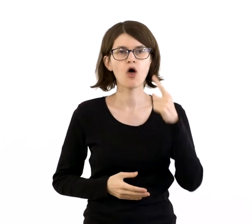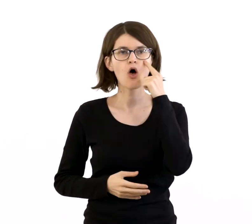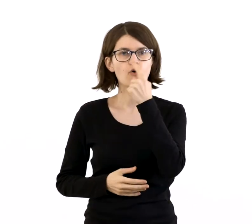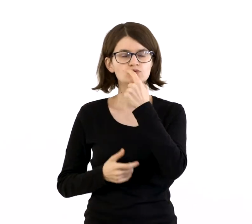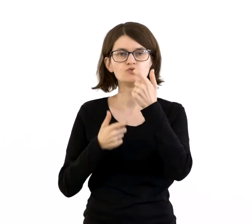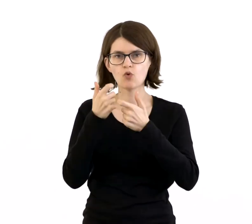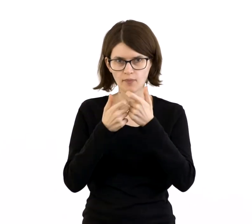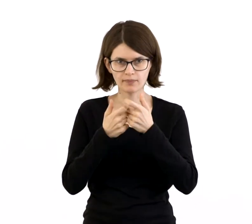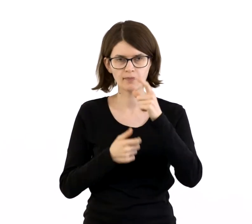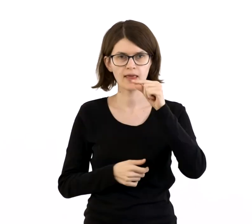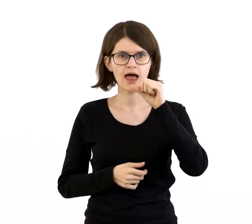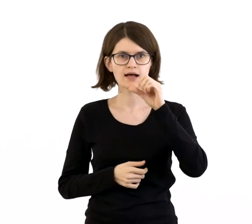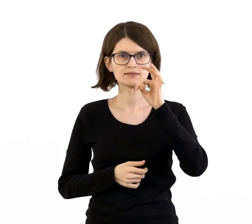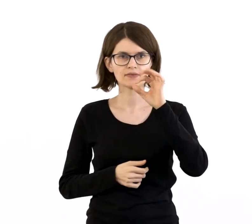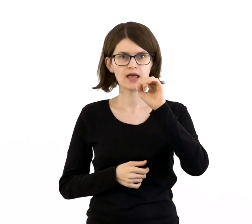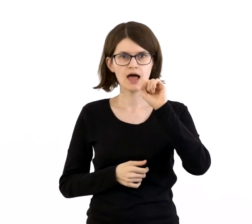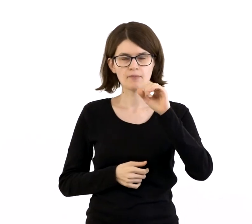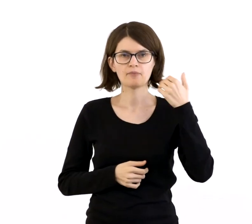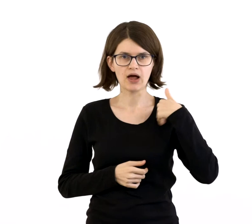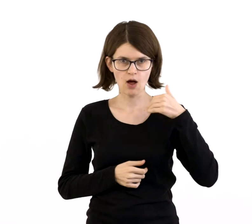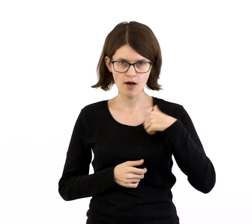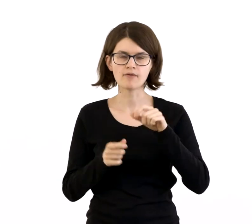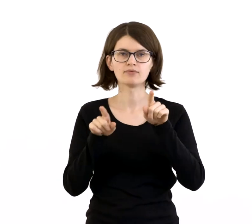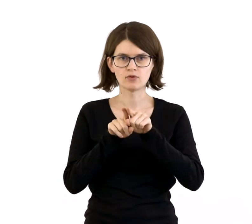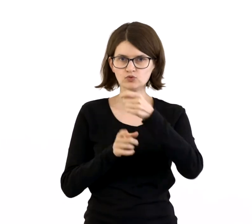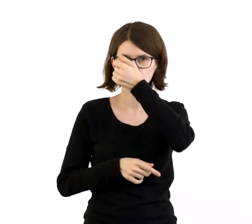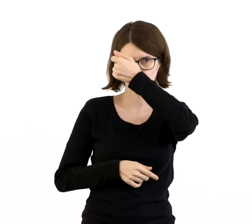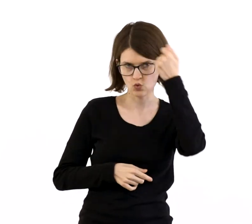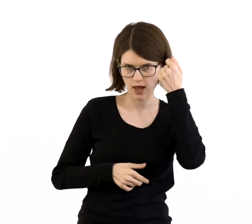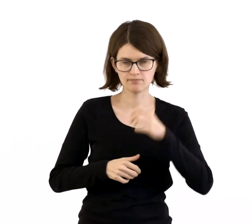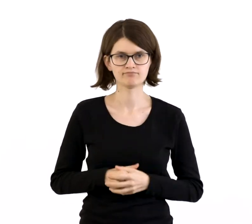Oczy wykonane są za pomocą białej pasty i szkła.